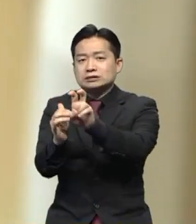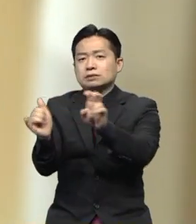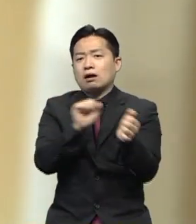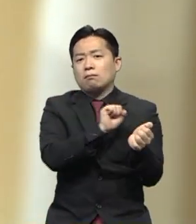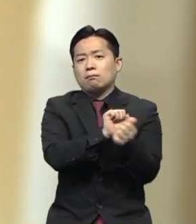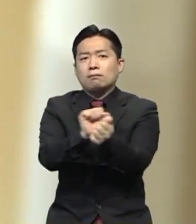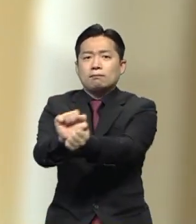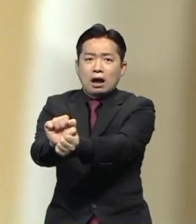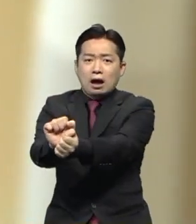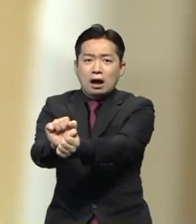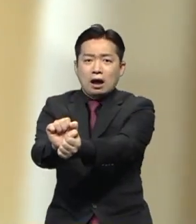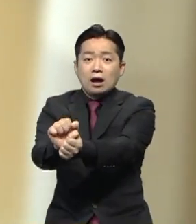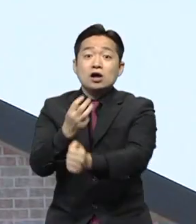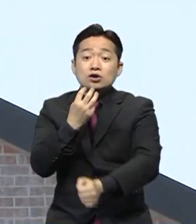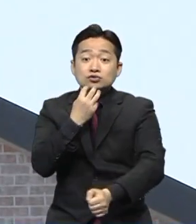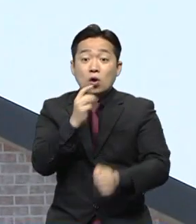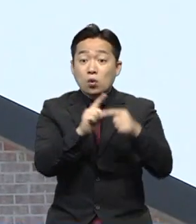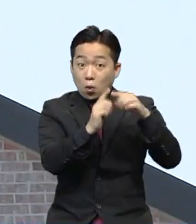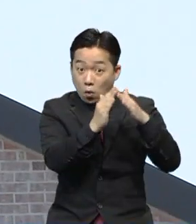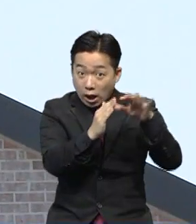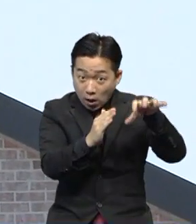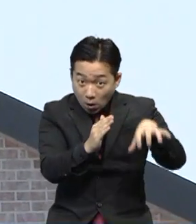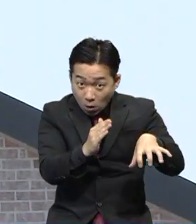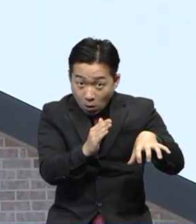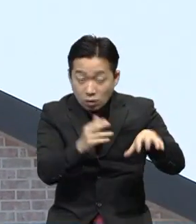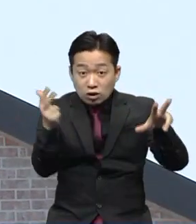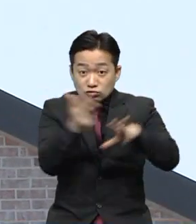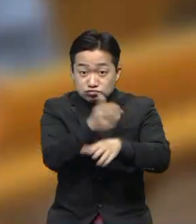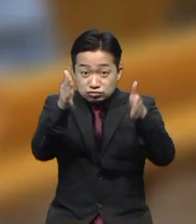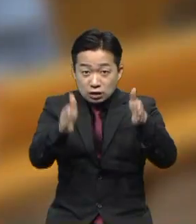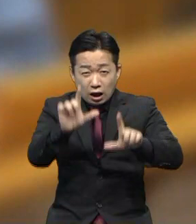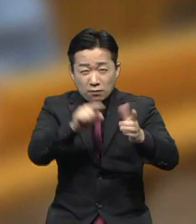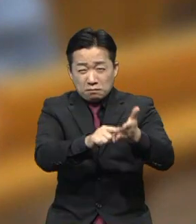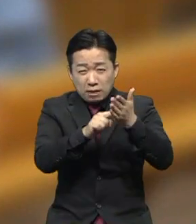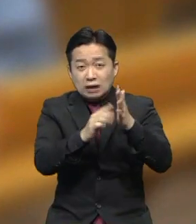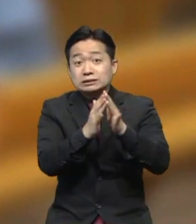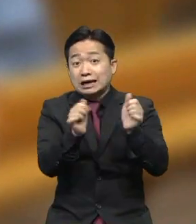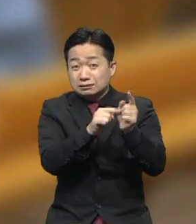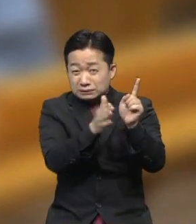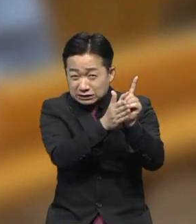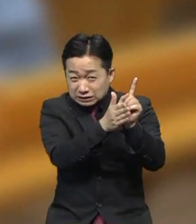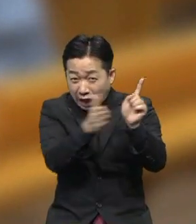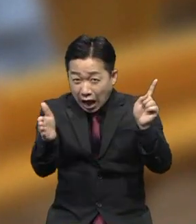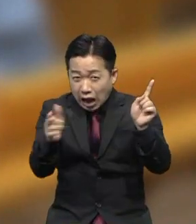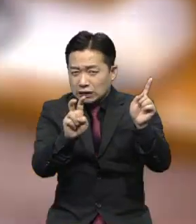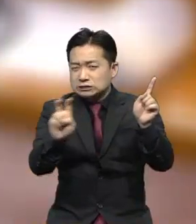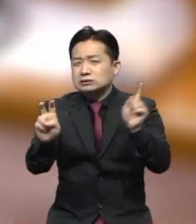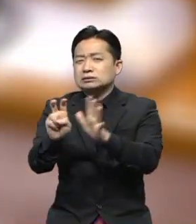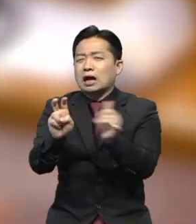감염됐고 서울의 한 교회에서도 1주간 증상이 있던 사람을 시작으로 20여 명이 감염된 것으로 파악됐습니다.